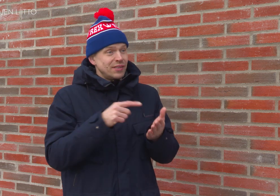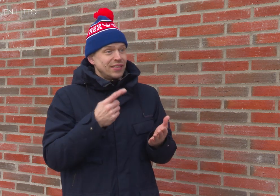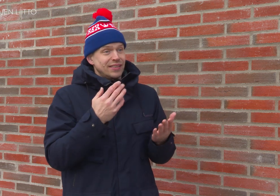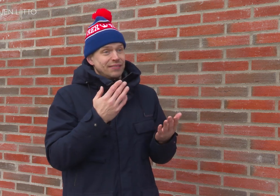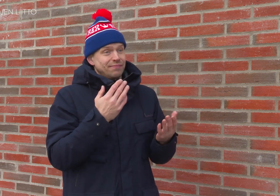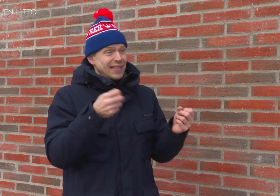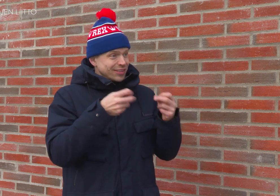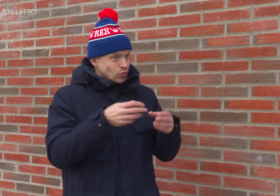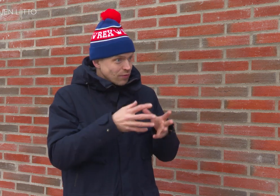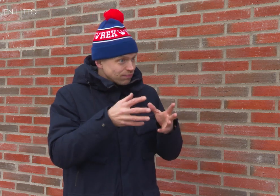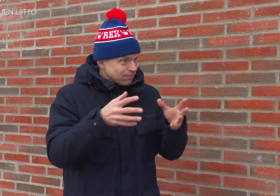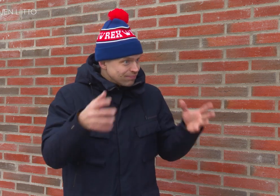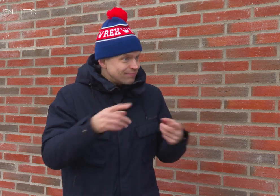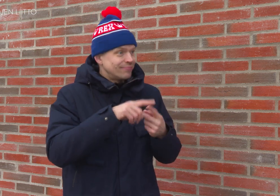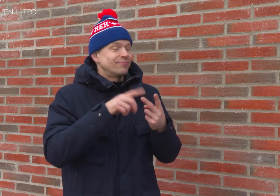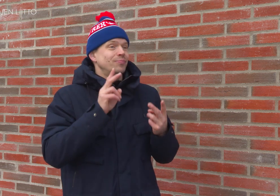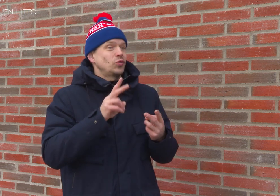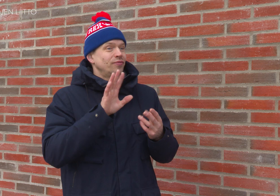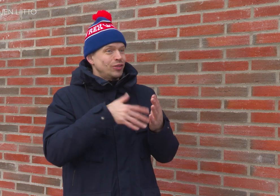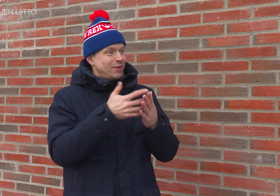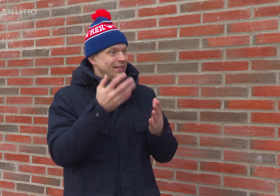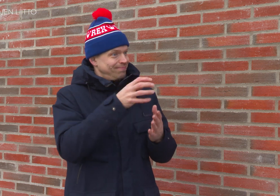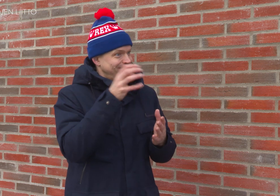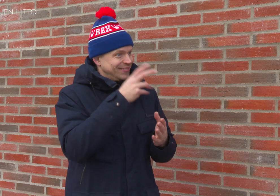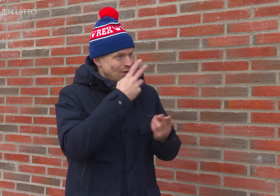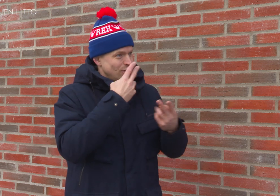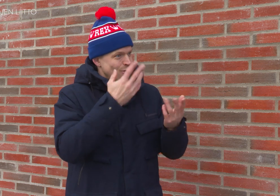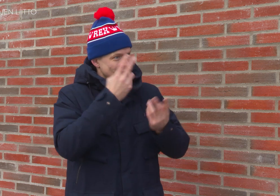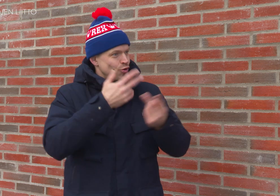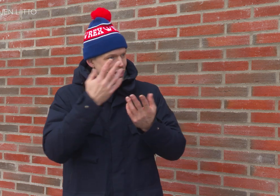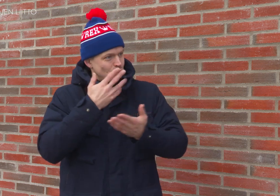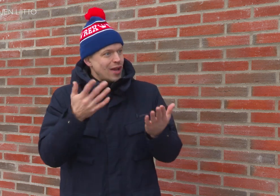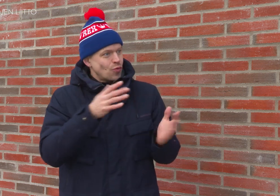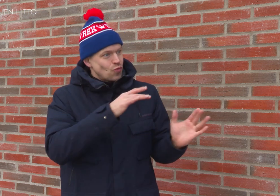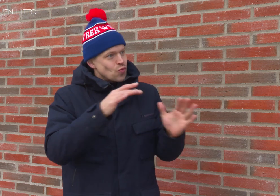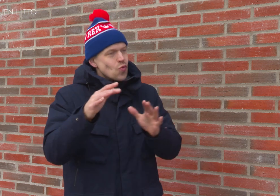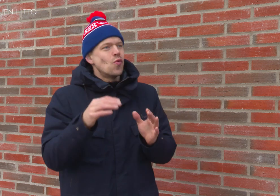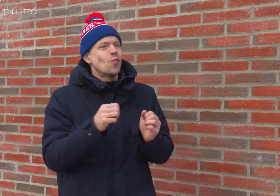Ohjelmia tekstitetään entistä enemmän ja viittomakieli on saanut näkyvyyttä.